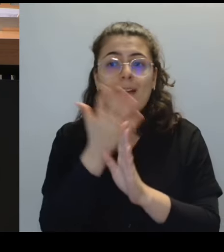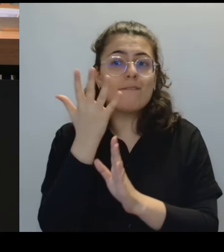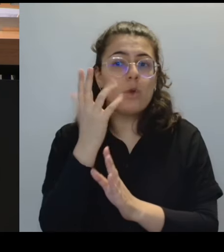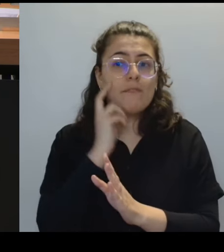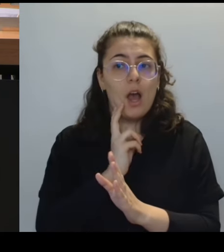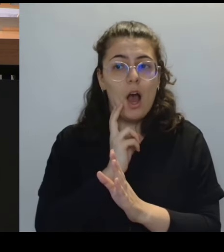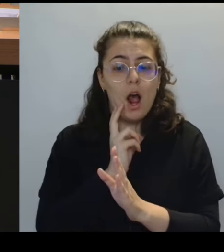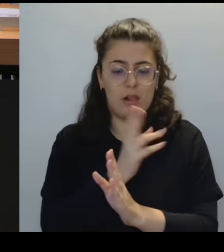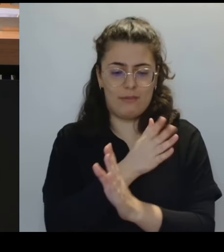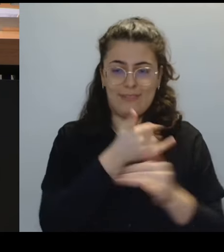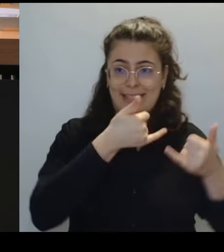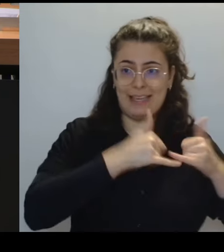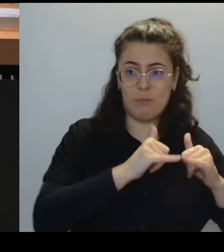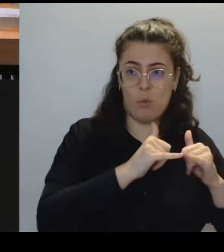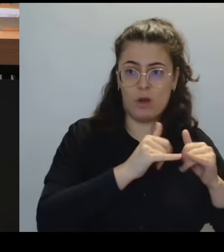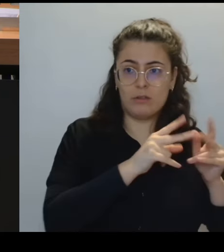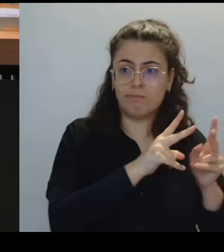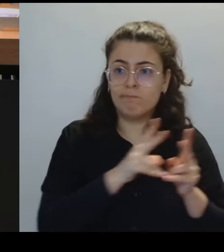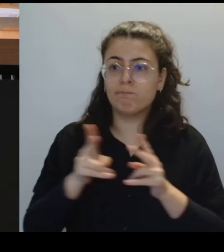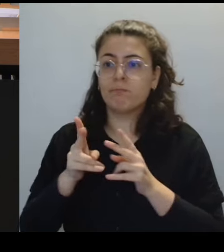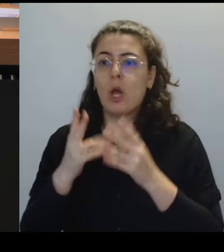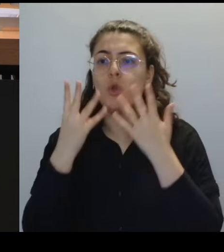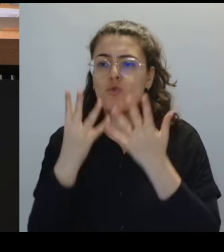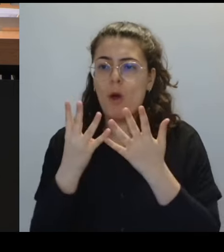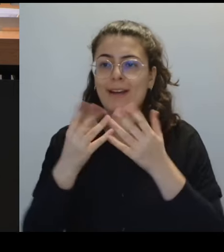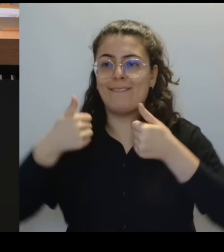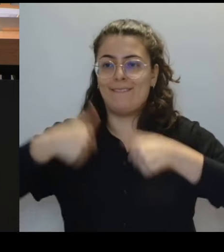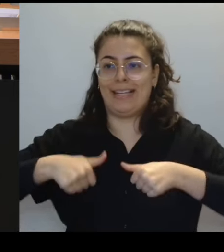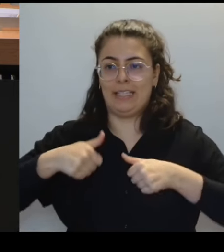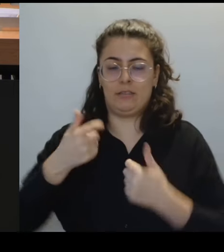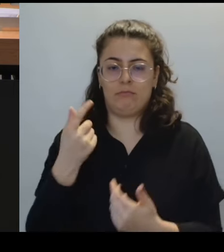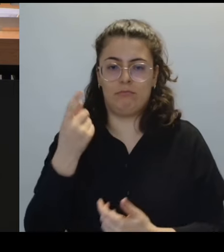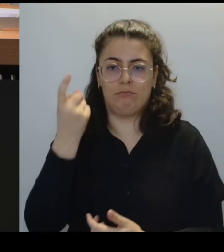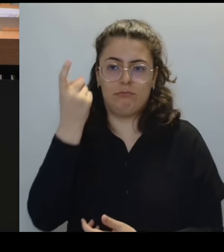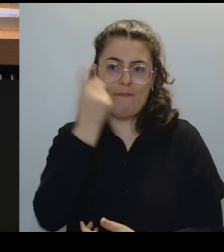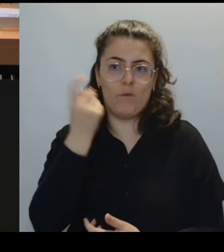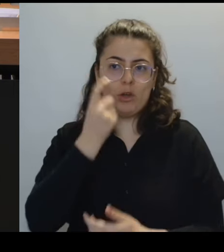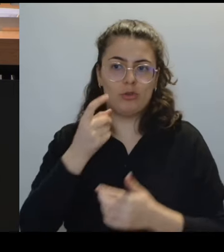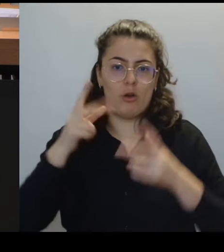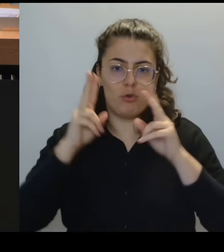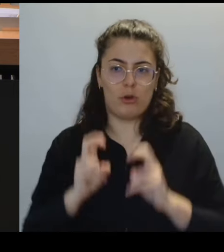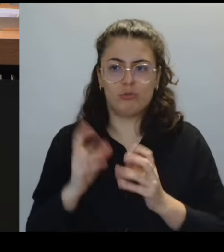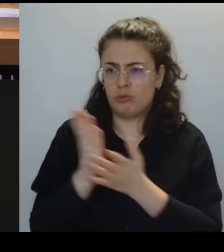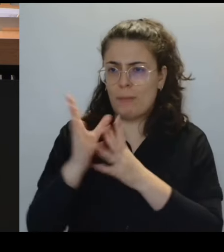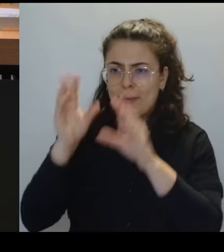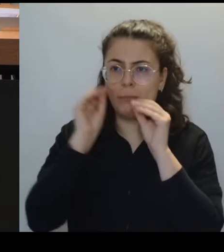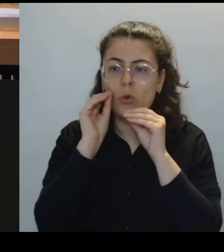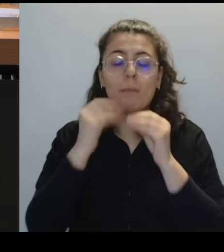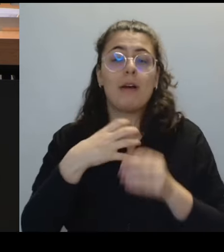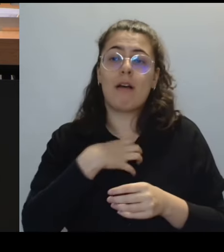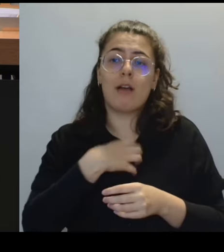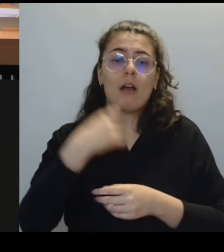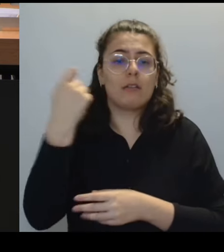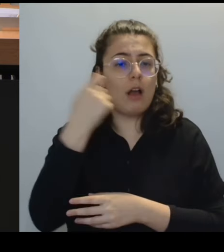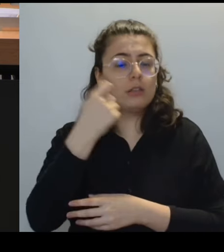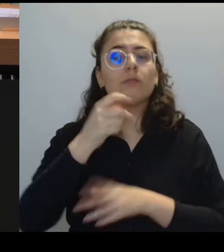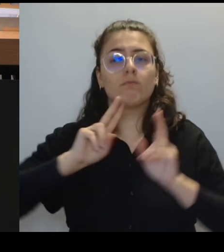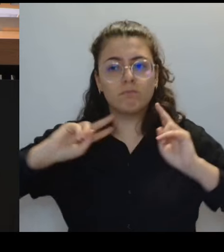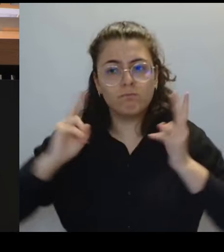Vorsorgeuntersuchungen, haben wir jetzt hier schon gehört, die von allen Krankenkassen gleichermaßen und unbürokratisch finanziert werden.